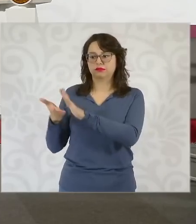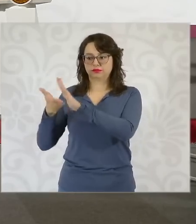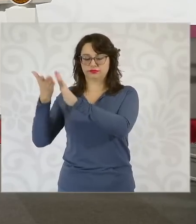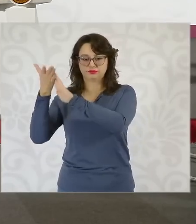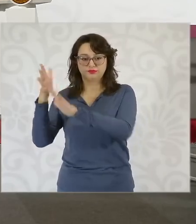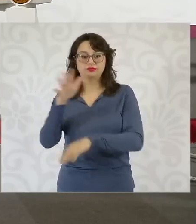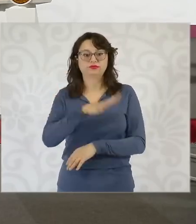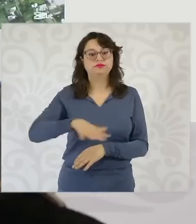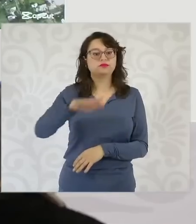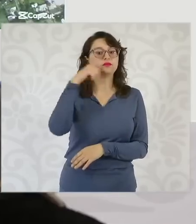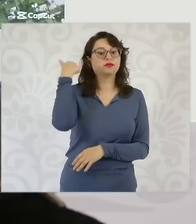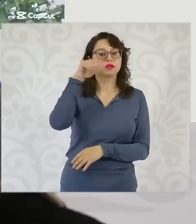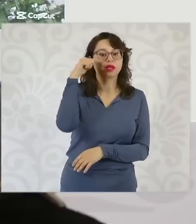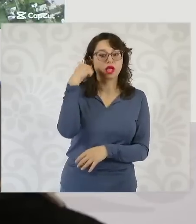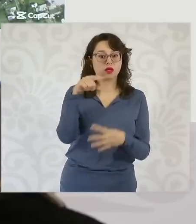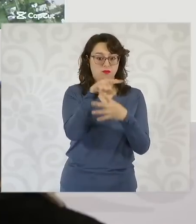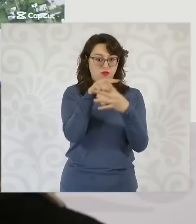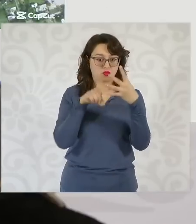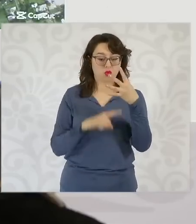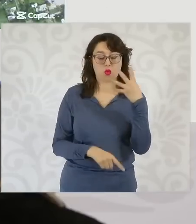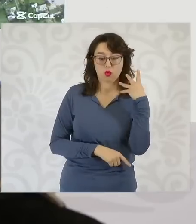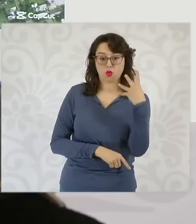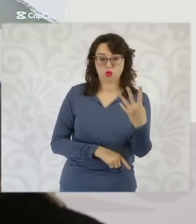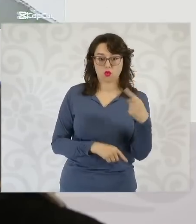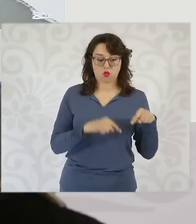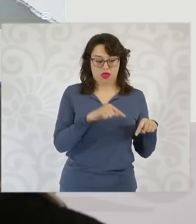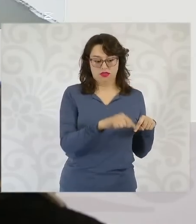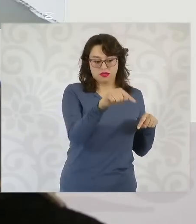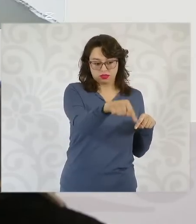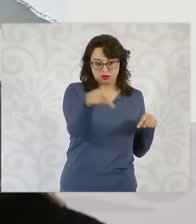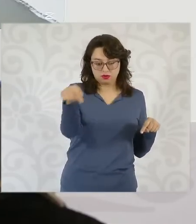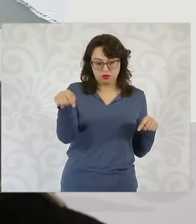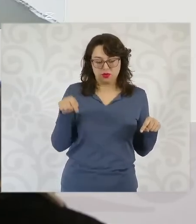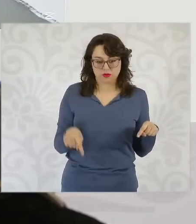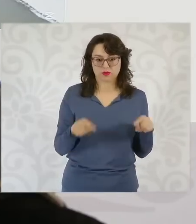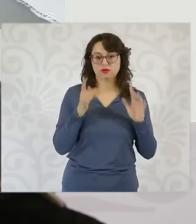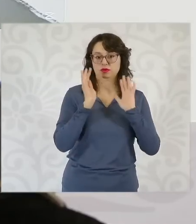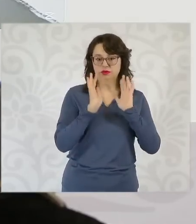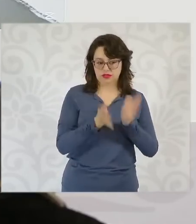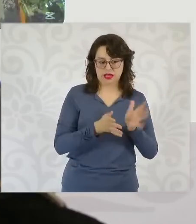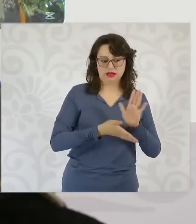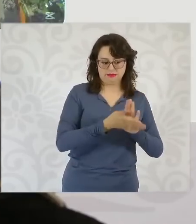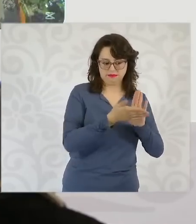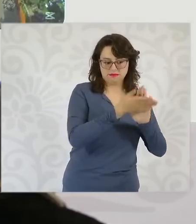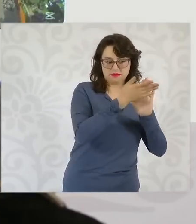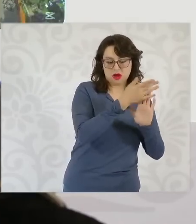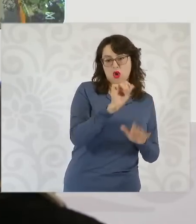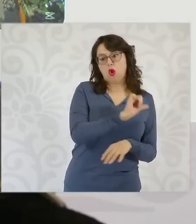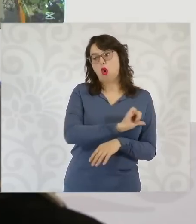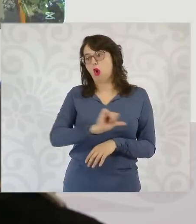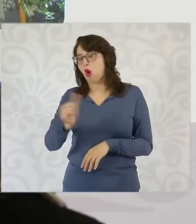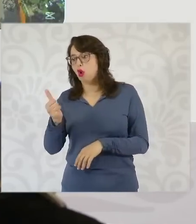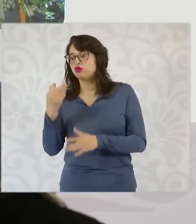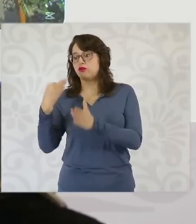de la venta El Pedregal el gallinero Palma solar y están en licitación el de mendizábal y el de